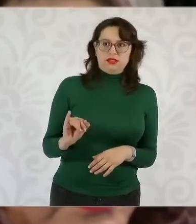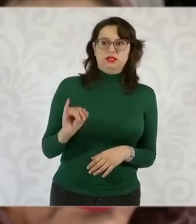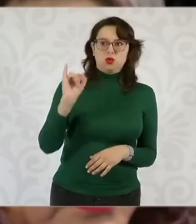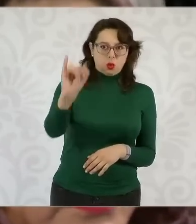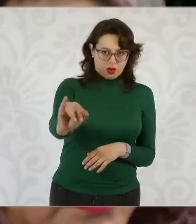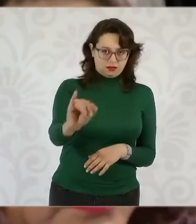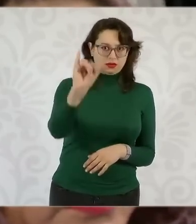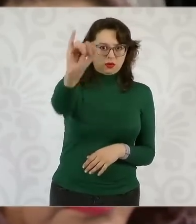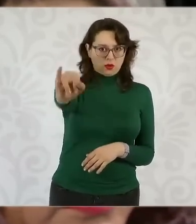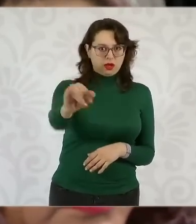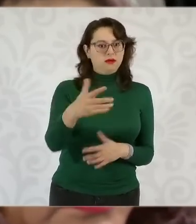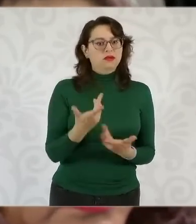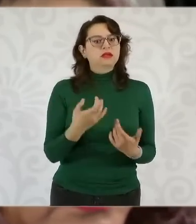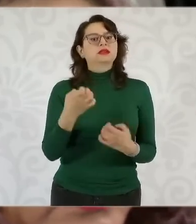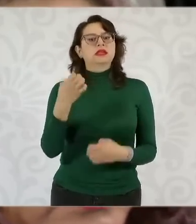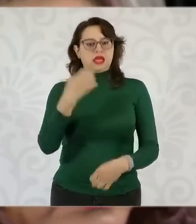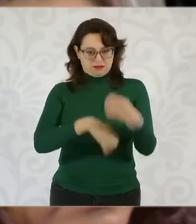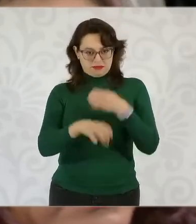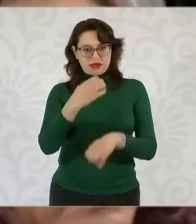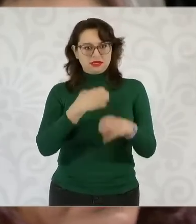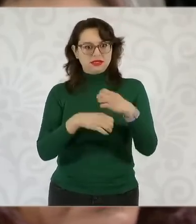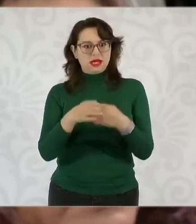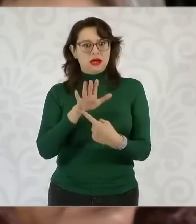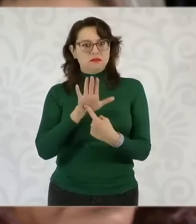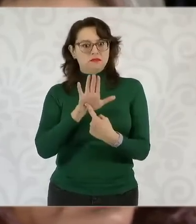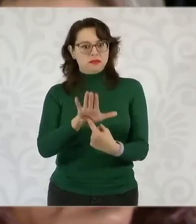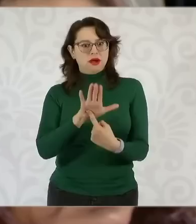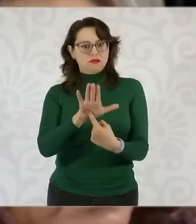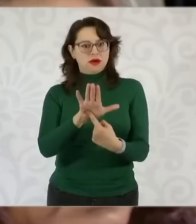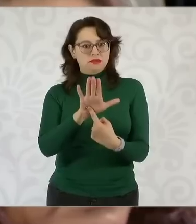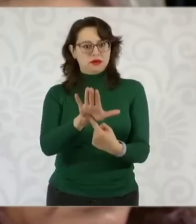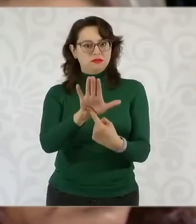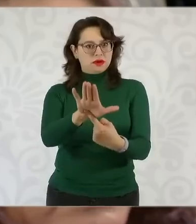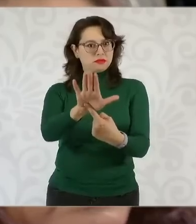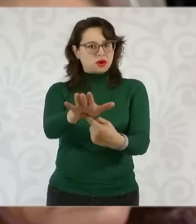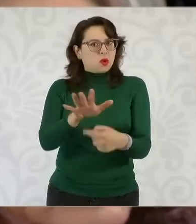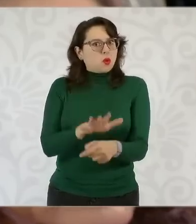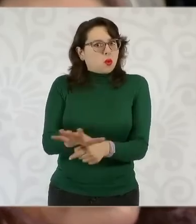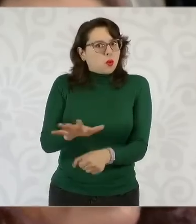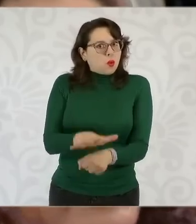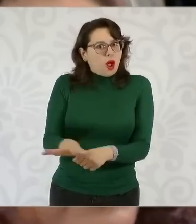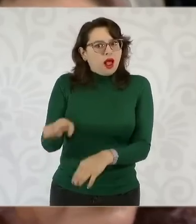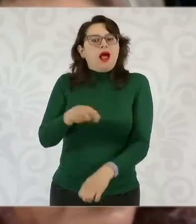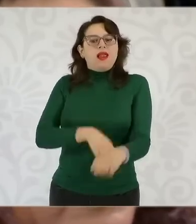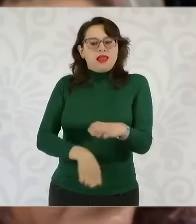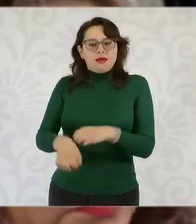otras empresas más bueno Están están ustedes esperando que lleguen aquí a a invertir a pues que